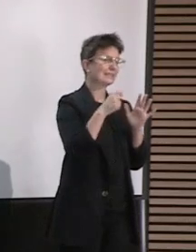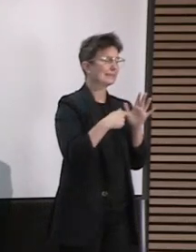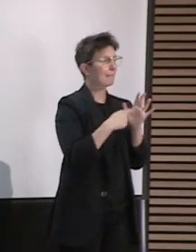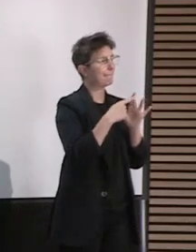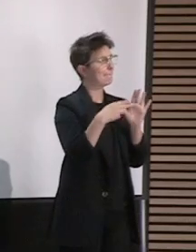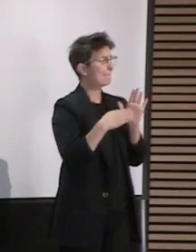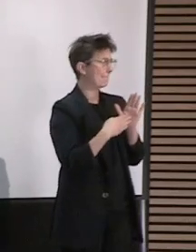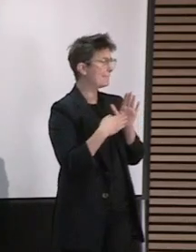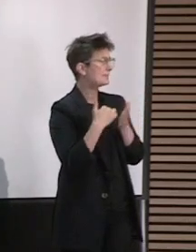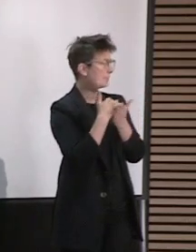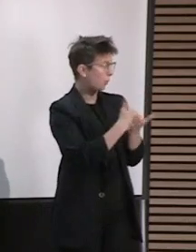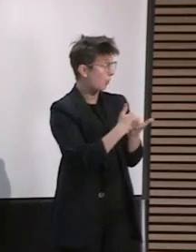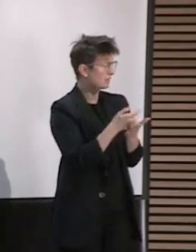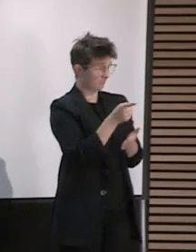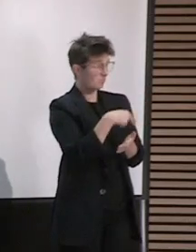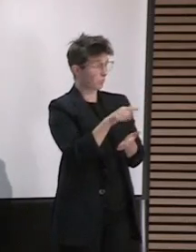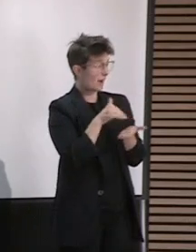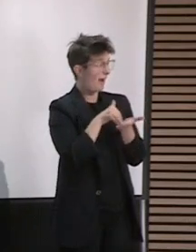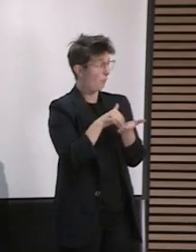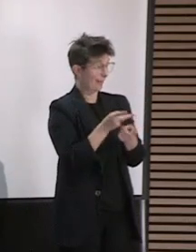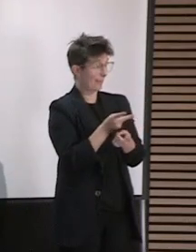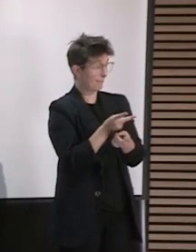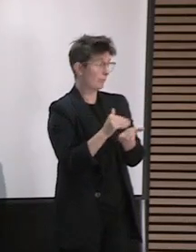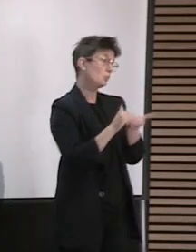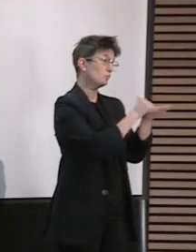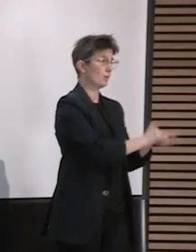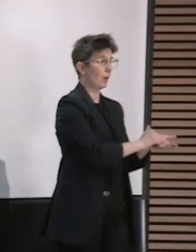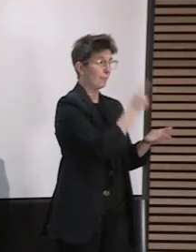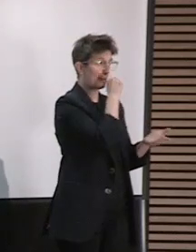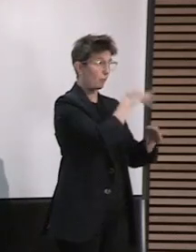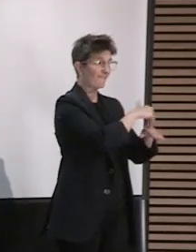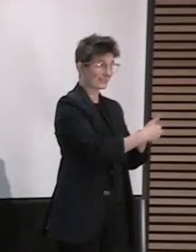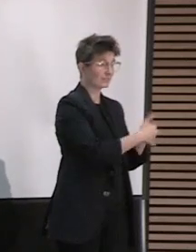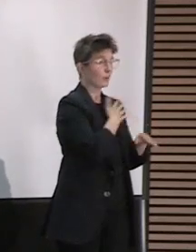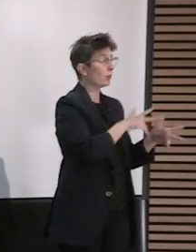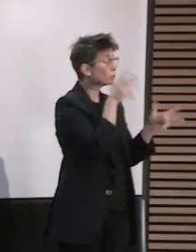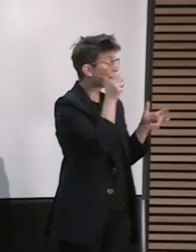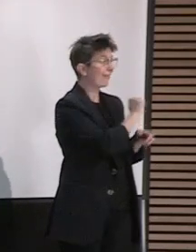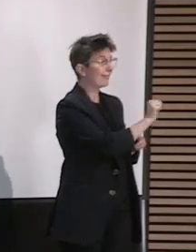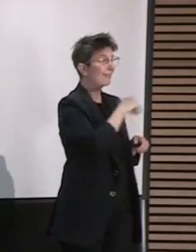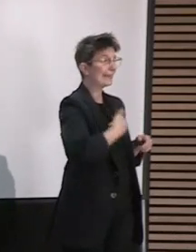e pouri i te aroha aroha, e whakaae ana ahau ki nga. Ko nga mahi kua oti i a maatau Ratonga